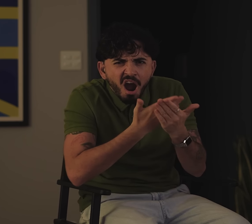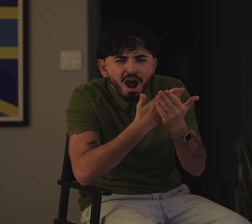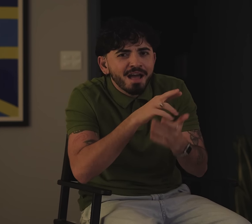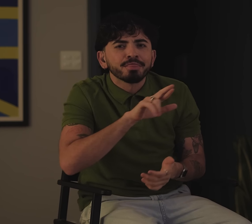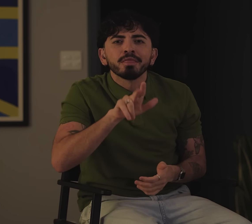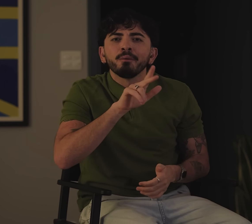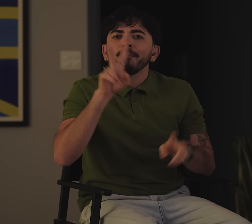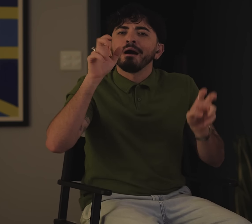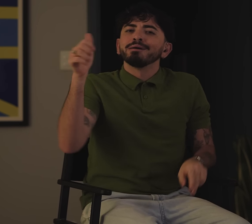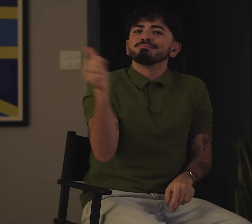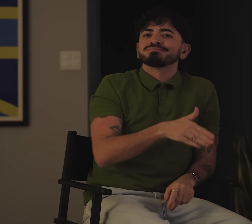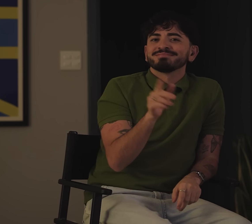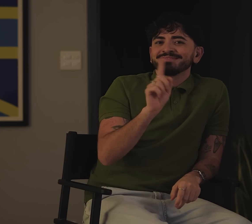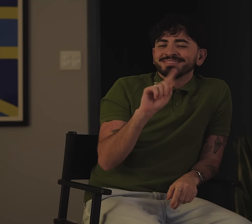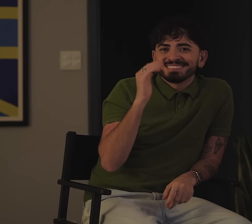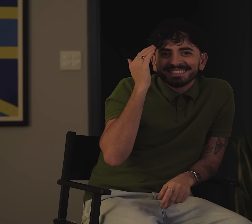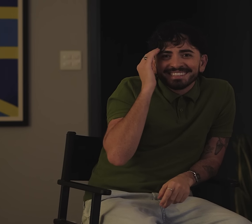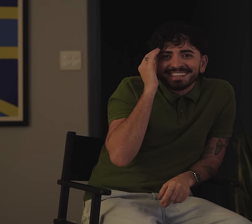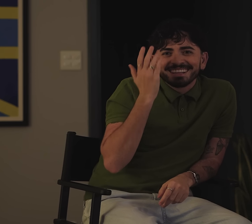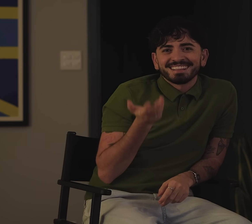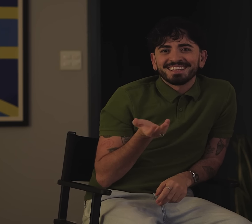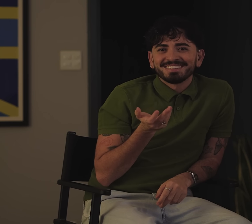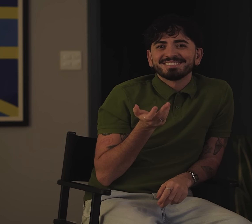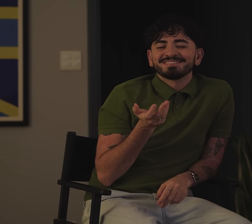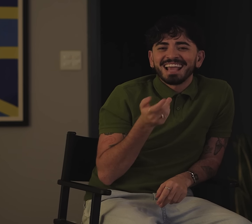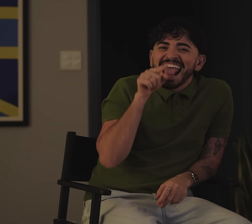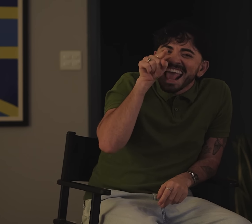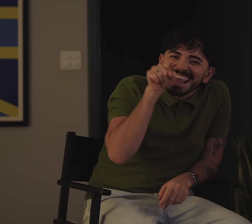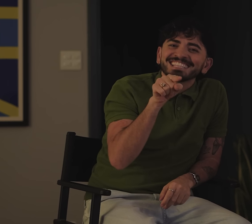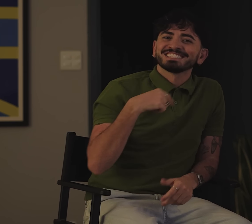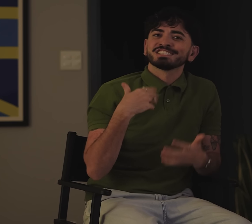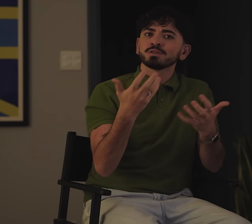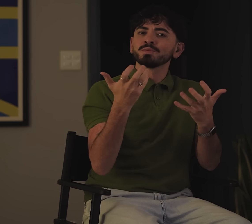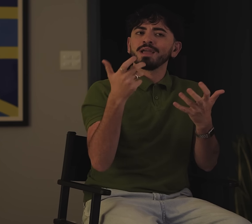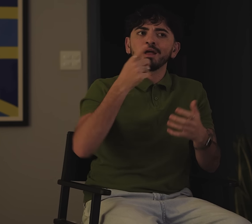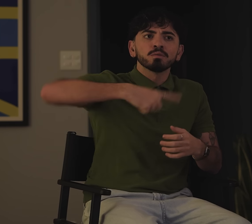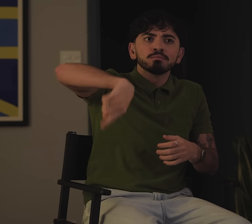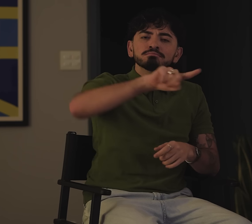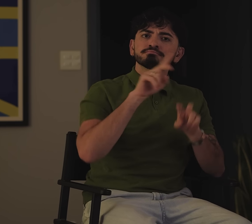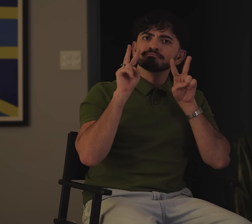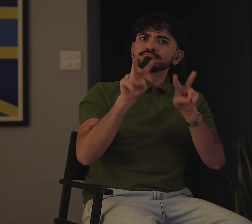que tem seus talentos, e entenda que ser uma pessoa surda não significa ser inferior ou incapaz. Entende? Era isso que eu queria que reconhecessem: